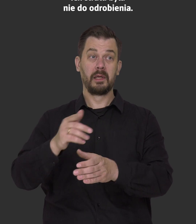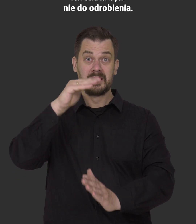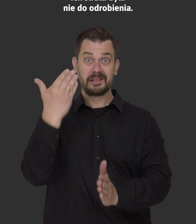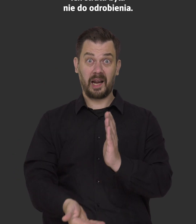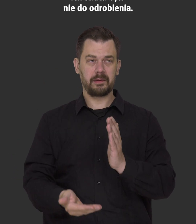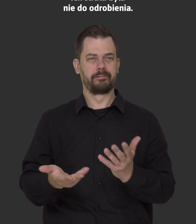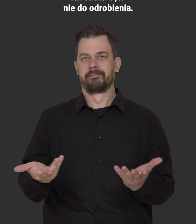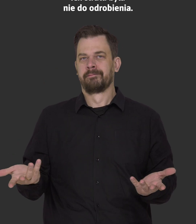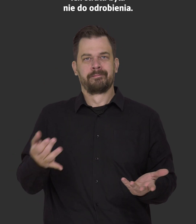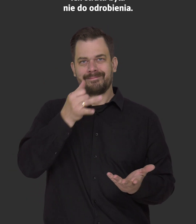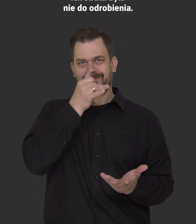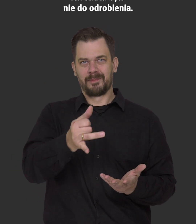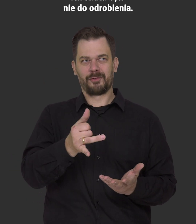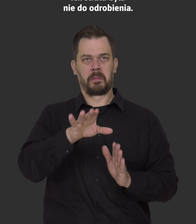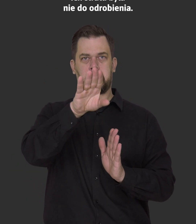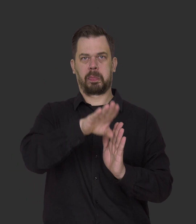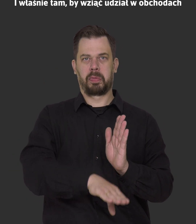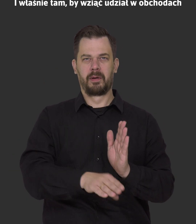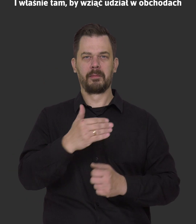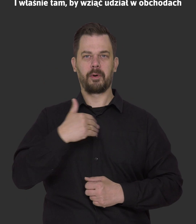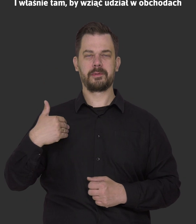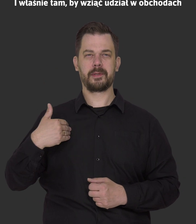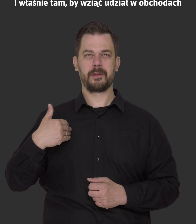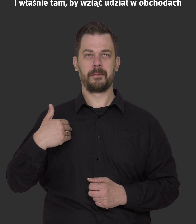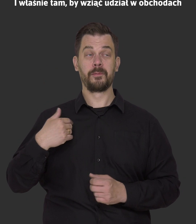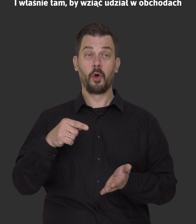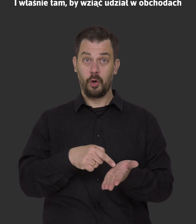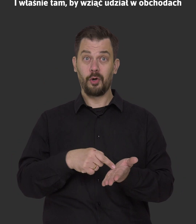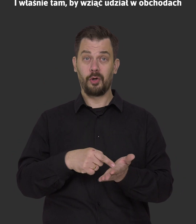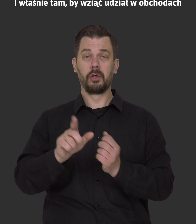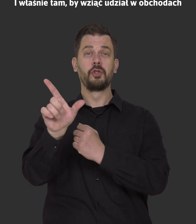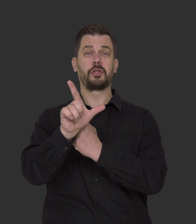Ich strata była nie do odrobienia. I właśnie tam, by wziąć udział w obchodach